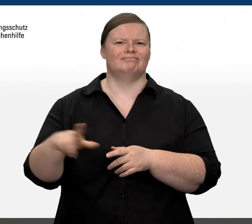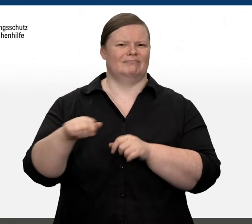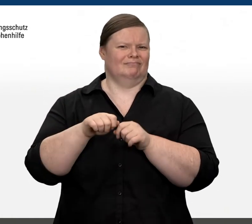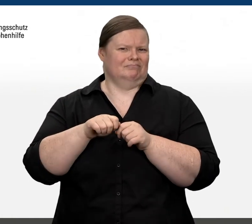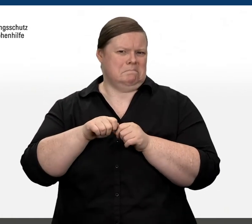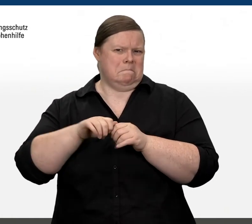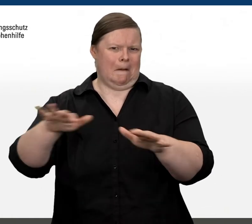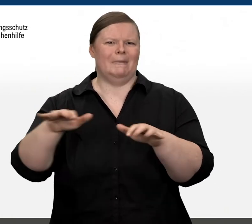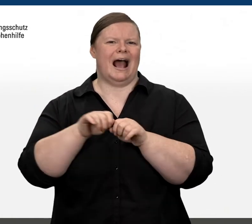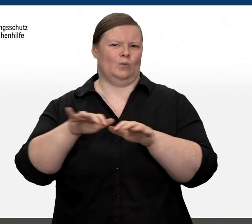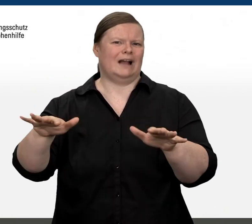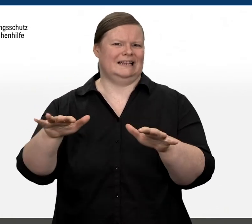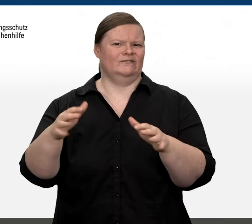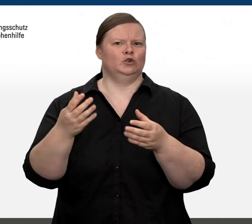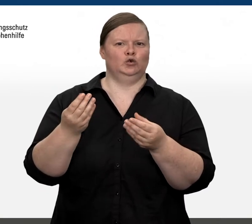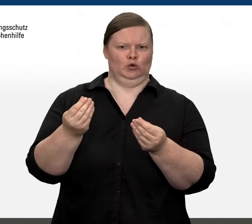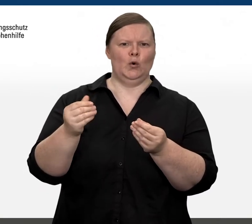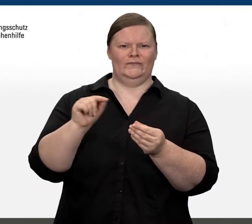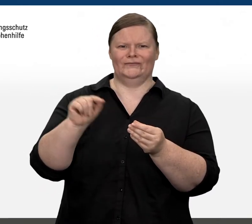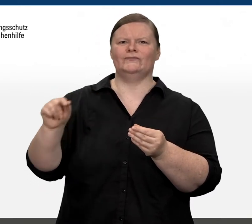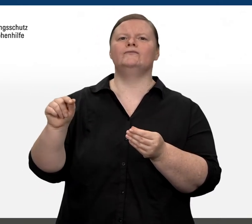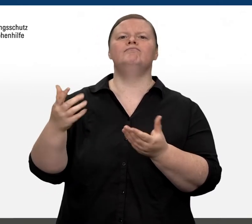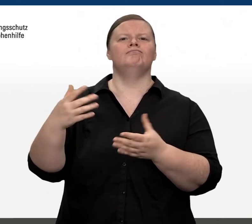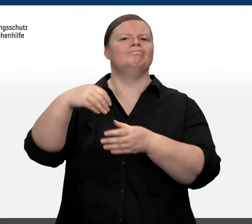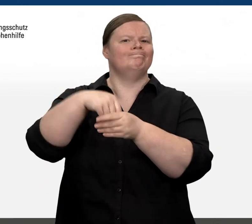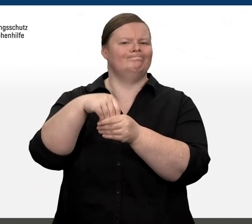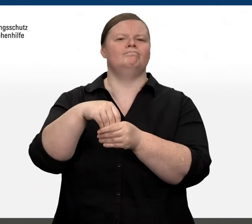Radioaktive Stoffe senden